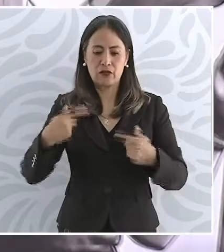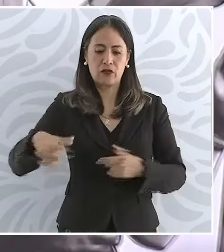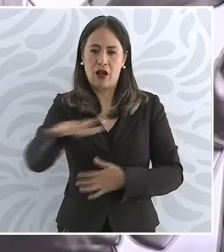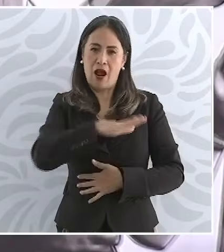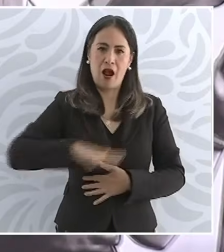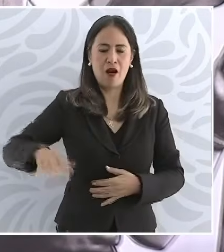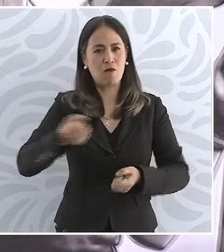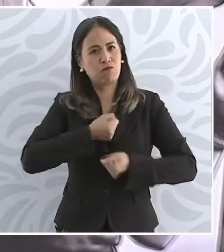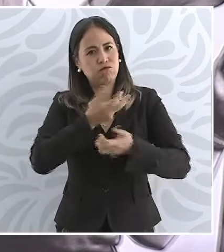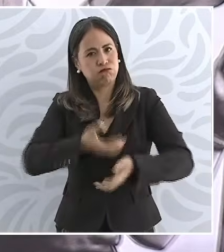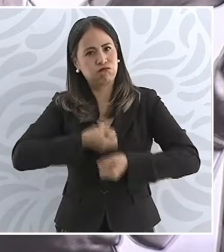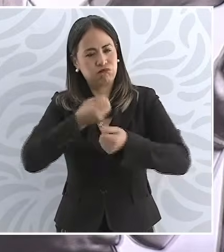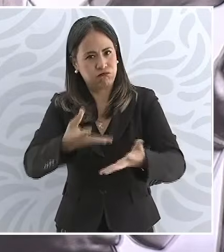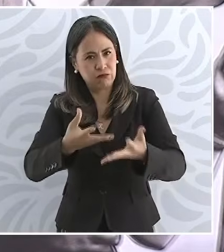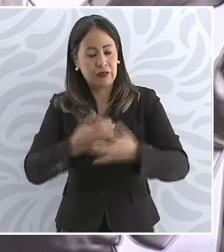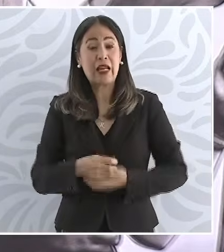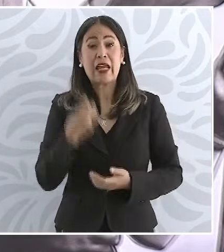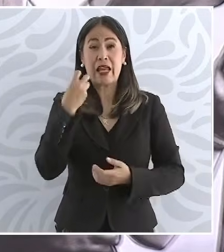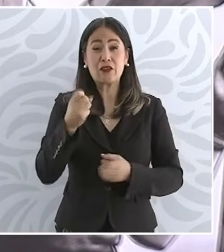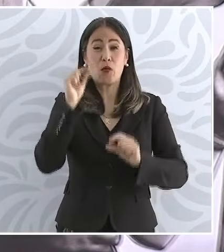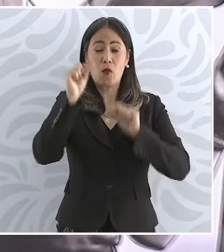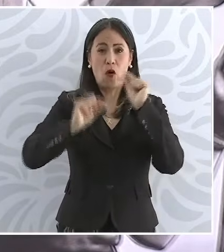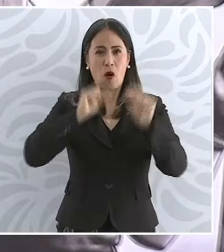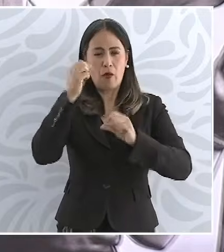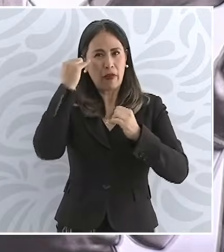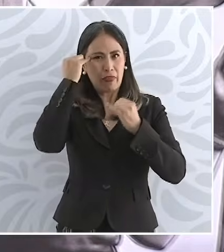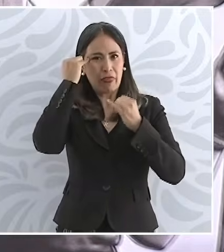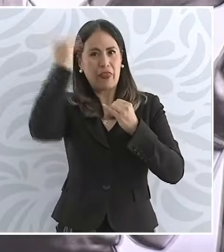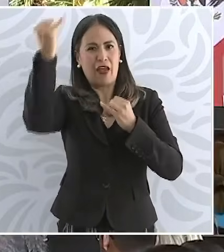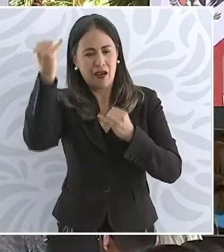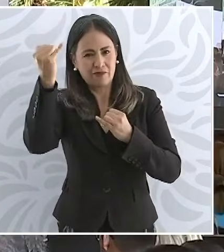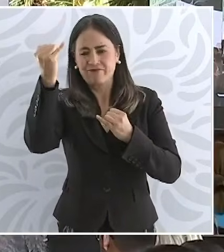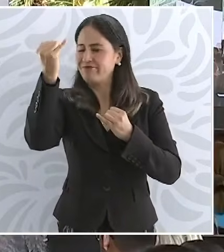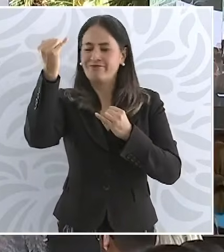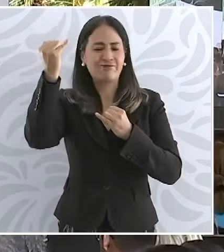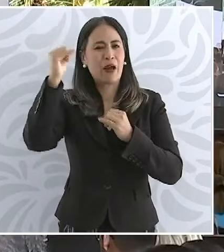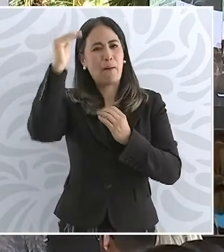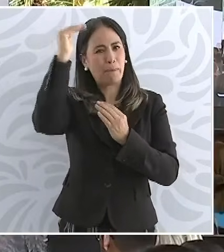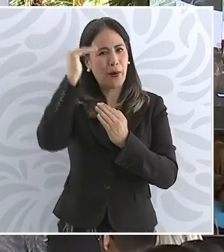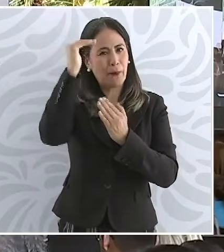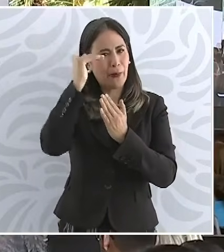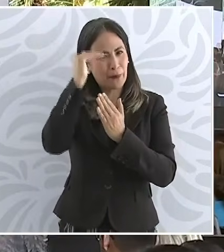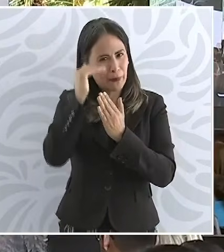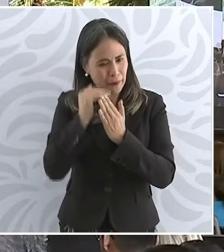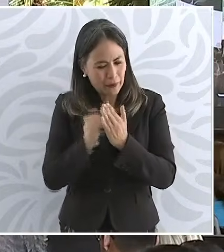grandeza de estos ideales fue socavada por políticas entreguistas disfrazadas bajo el